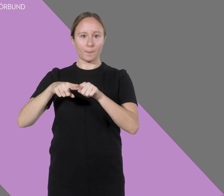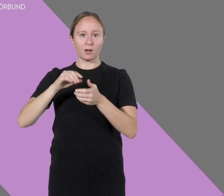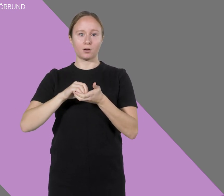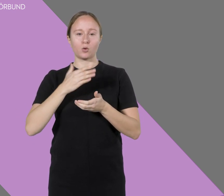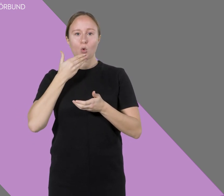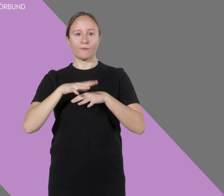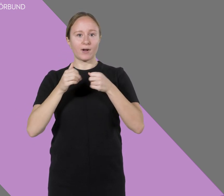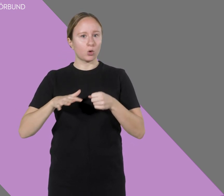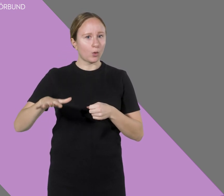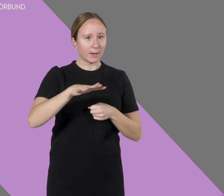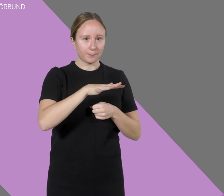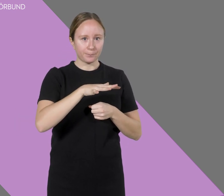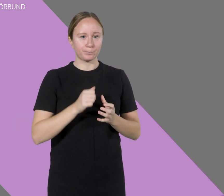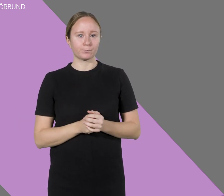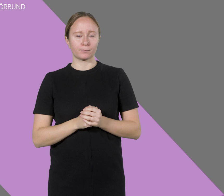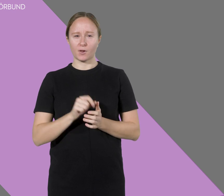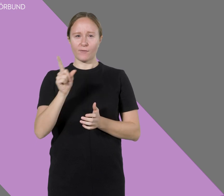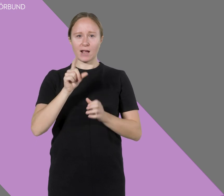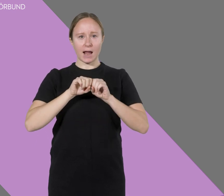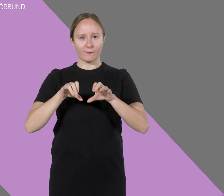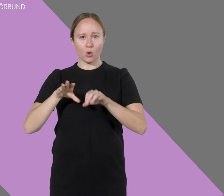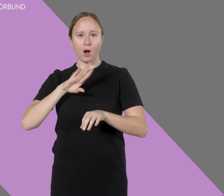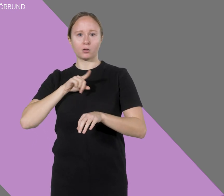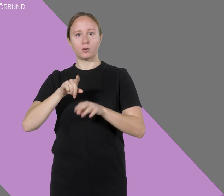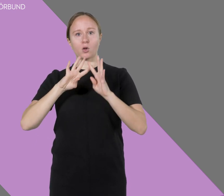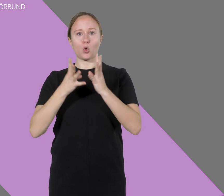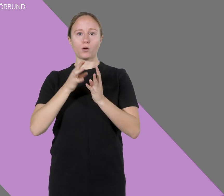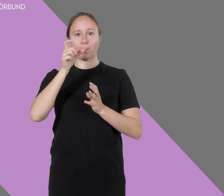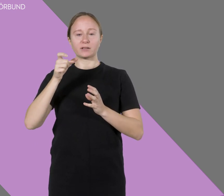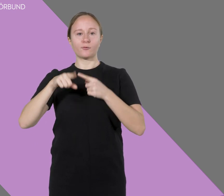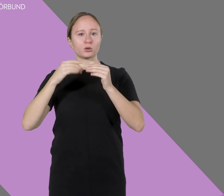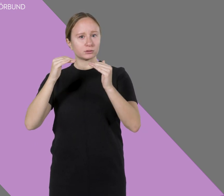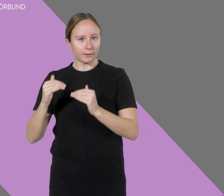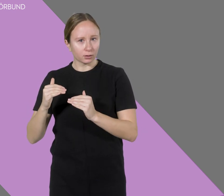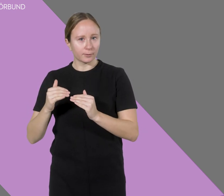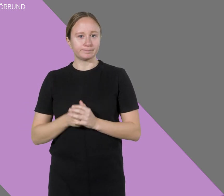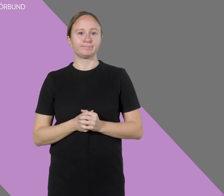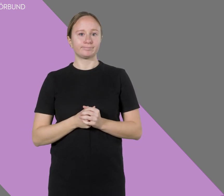i kommunen och välfärdsområdet? Vilket inflytande har råden for personer med funktionsnedsättning?